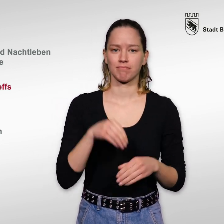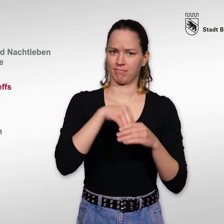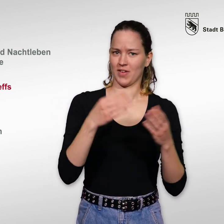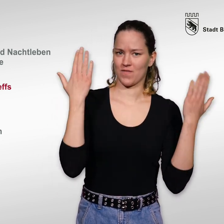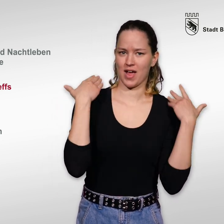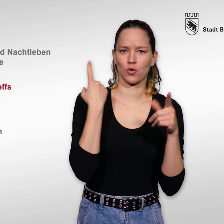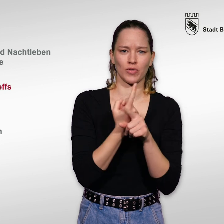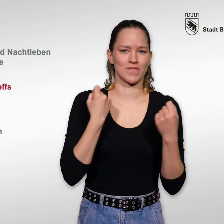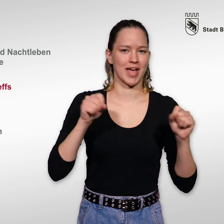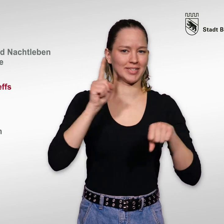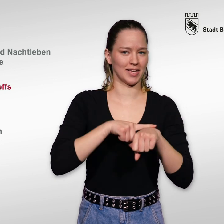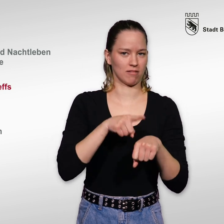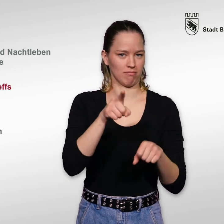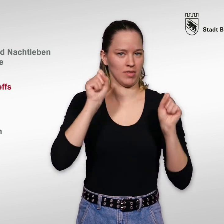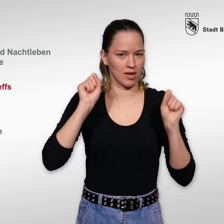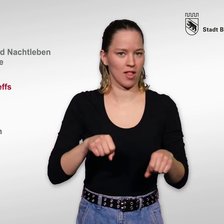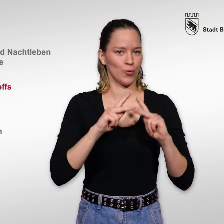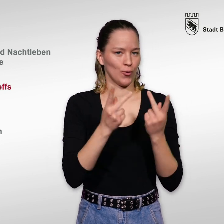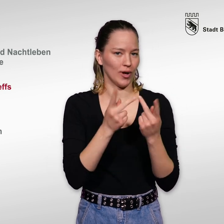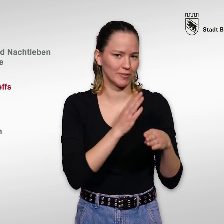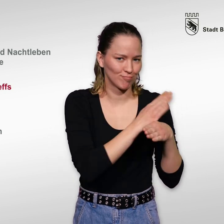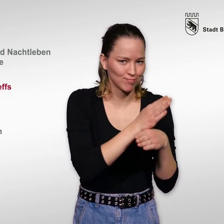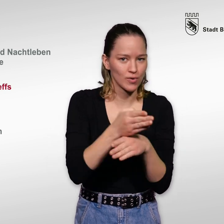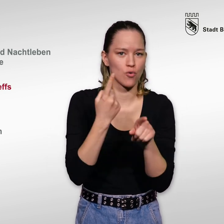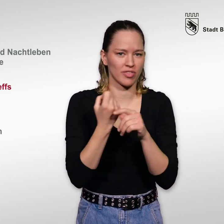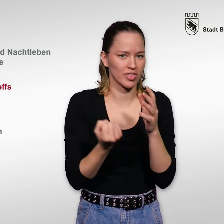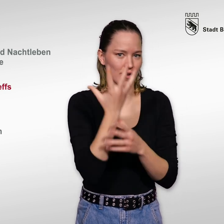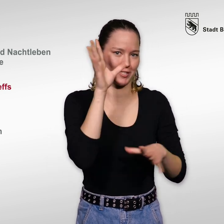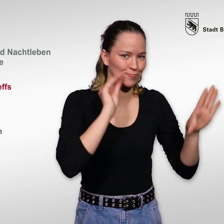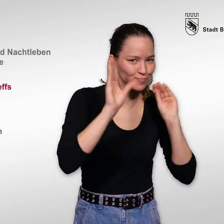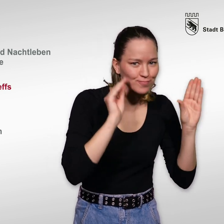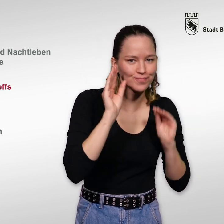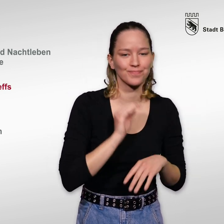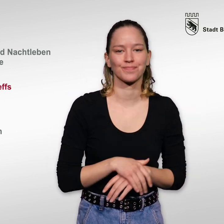In den Ferien und in der Freizeit kannst du Kurse besuchen und etwas Neues erleben.